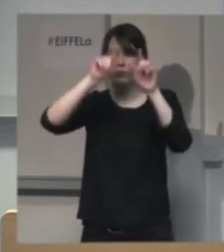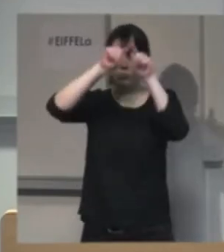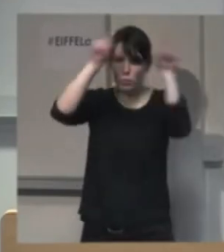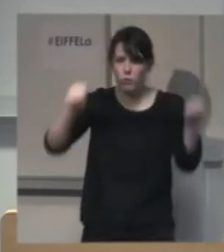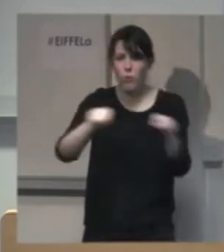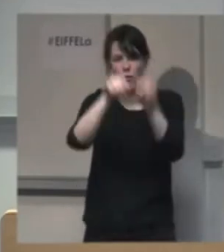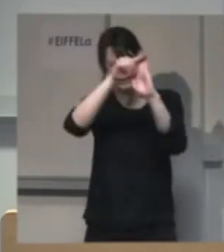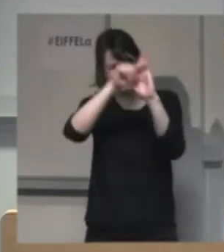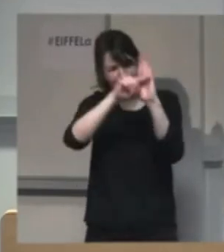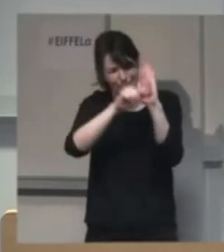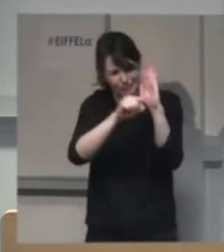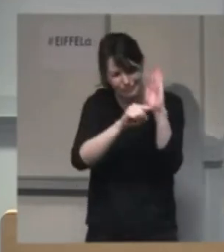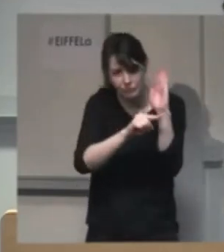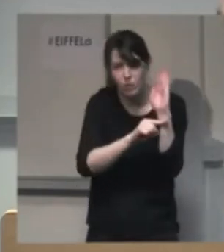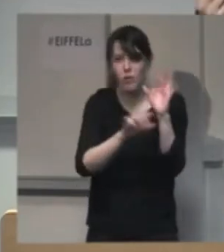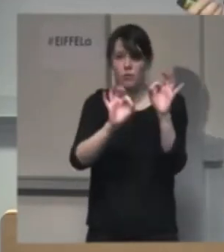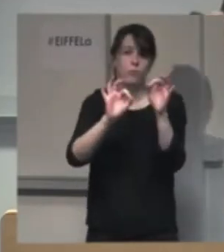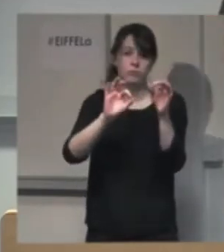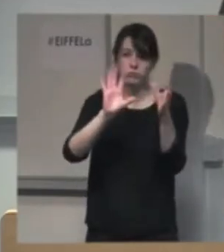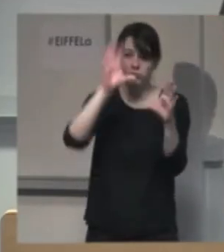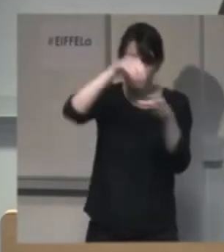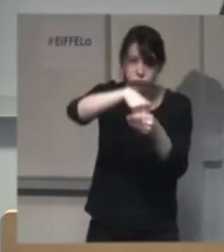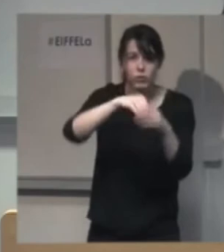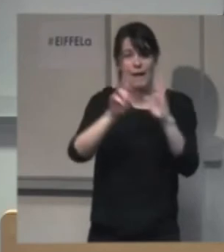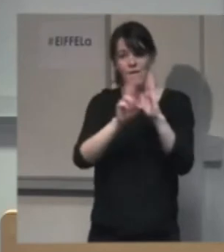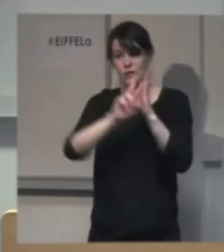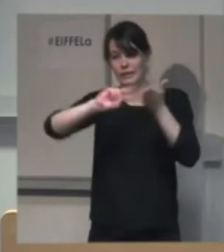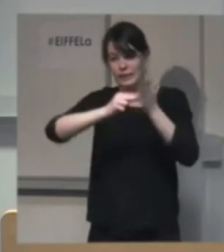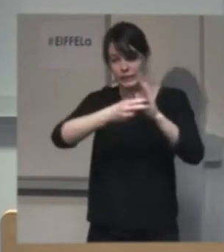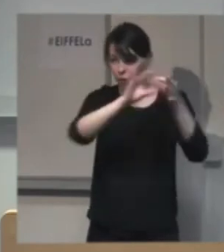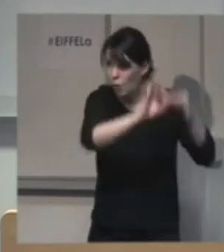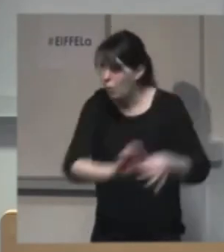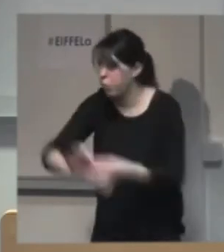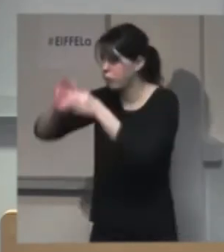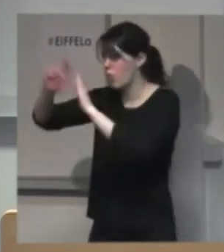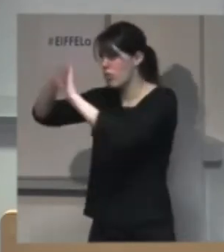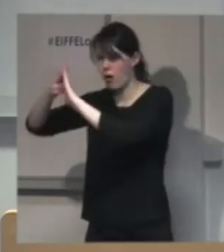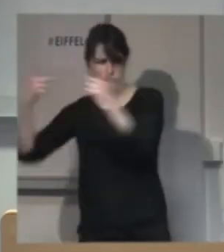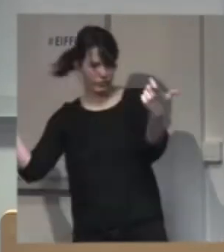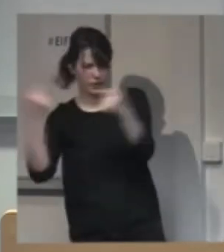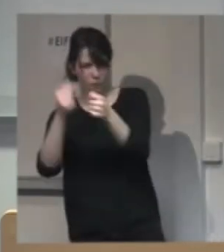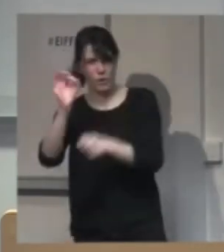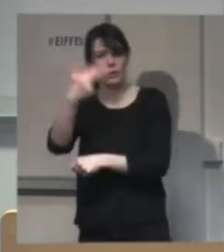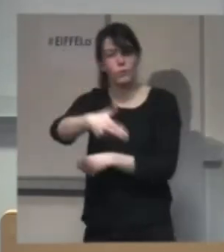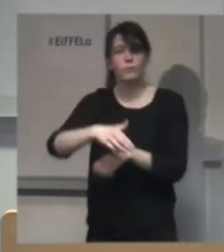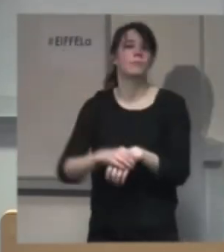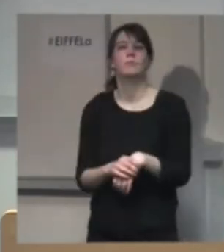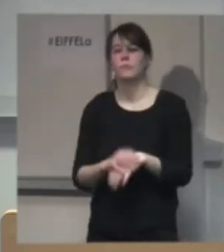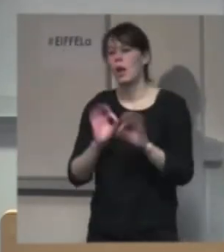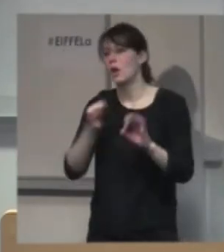qui est un outil, en fait, pour vérifier la conformité aux règles internationales. Alors, on parle de conformité, d'accessibilité,